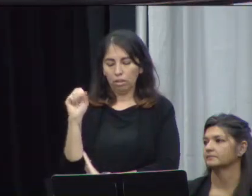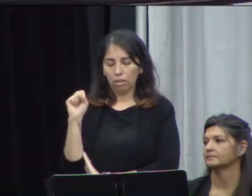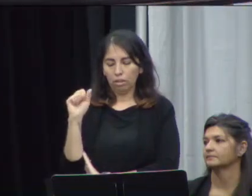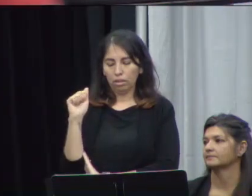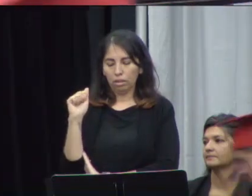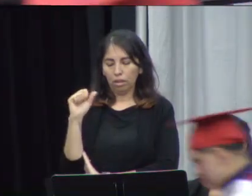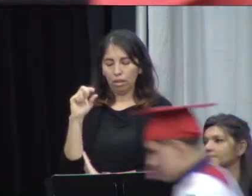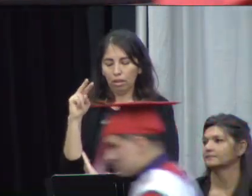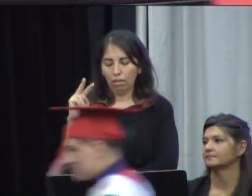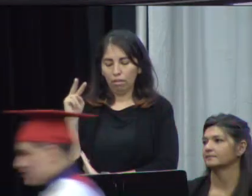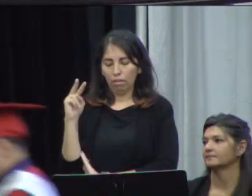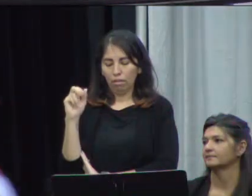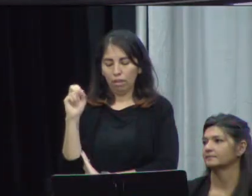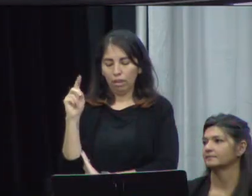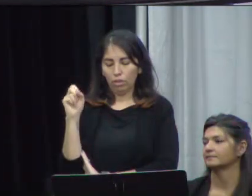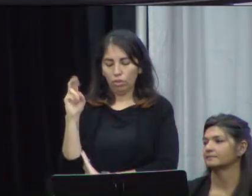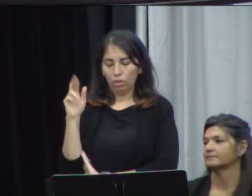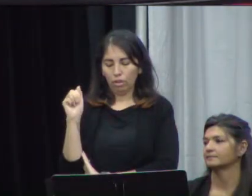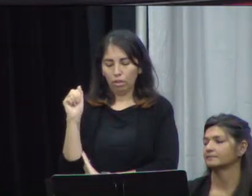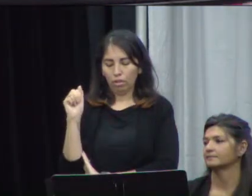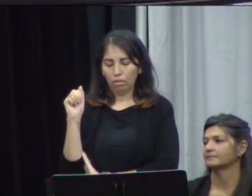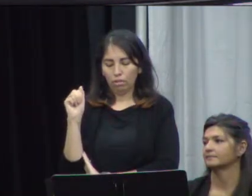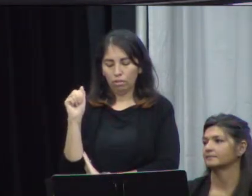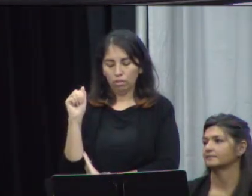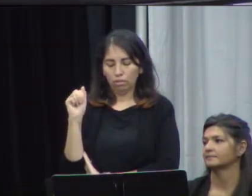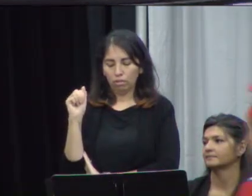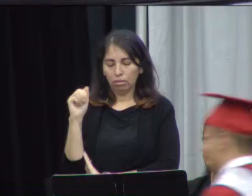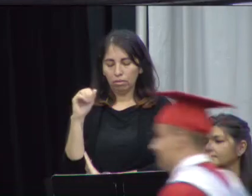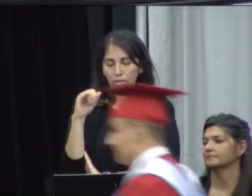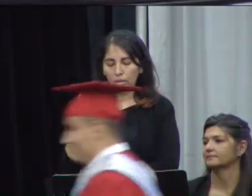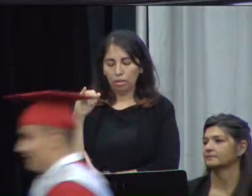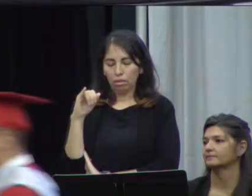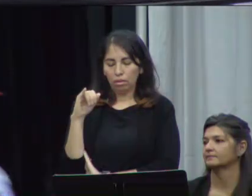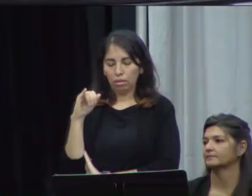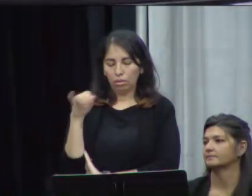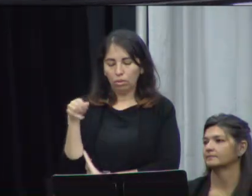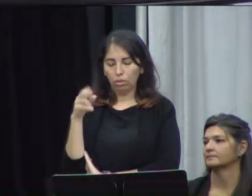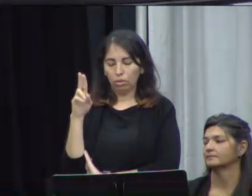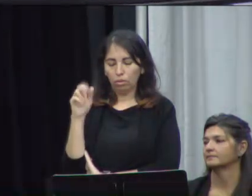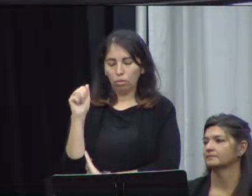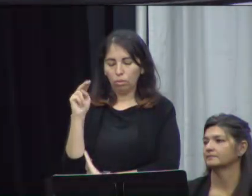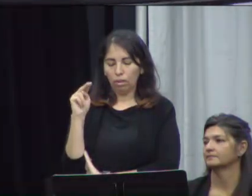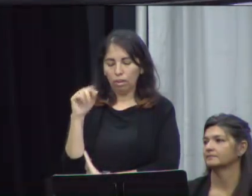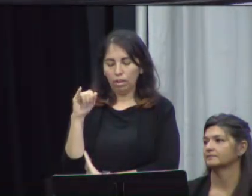(audience applauds) Juanise Savedra.